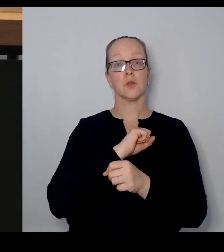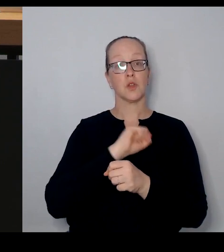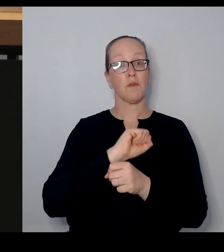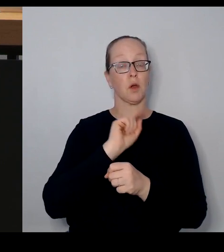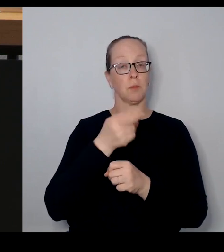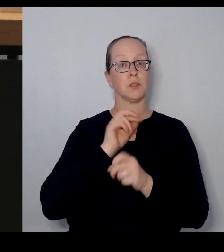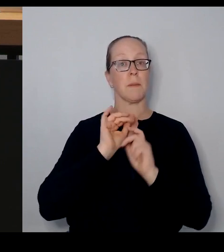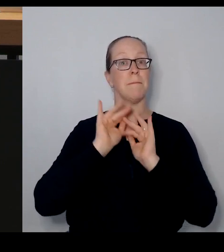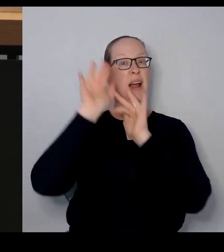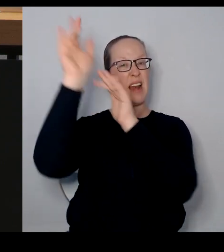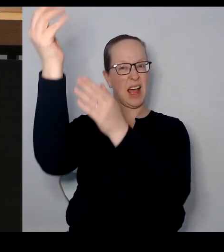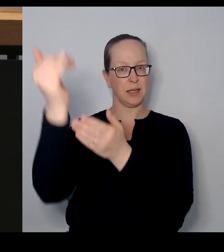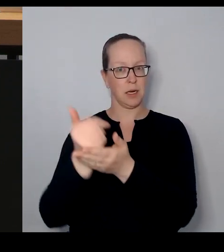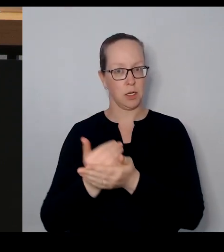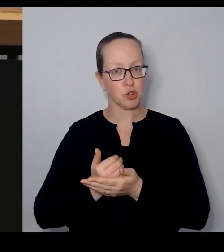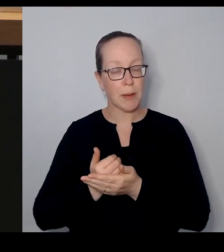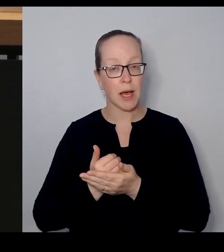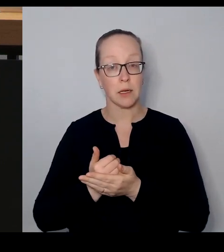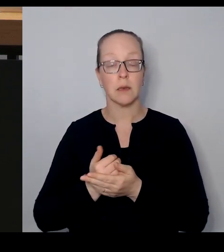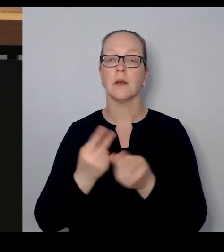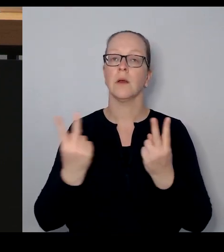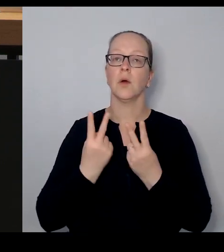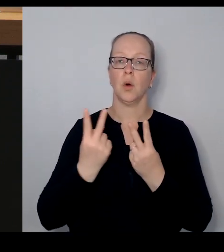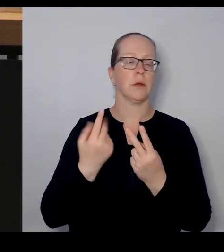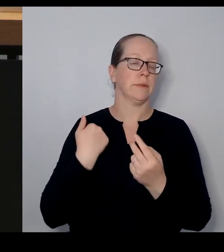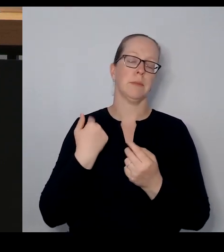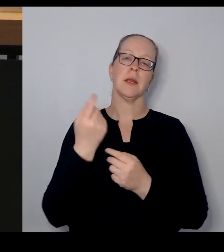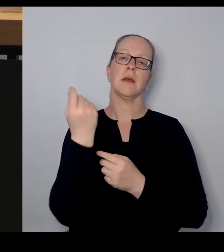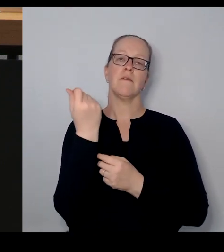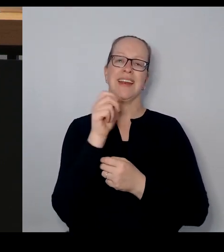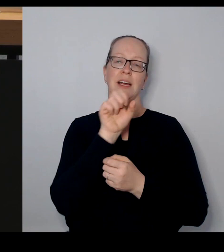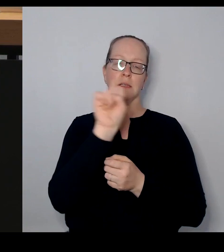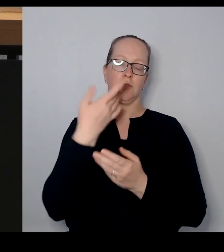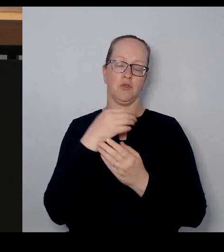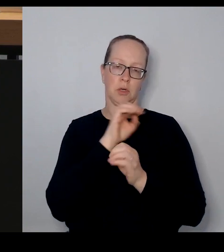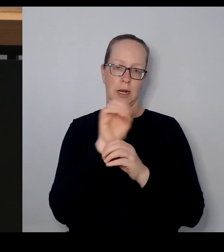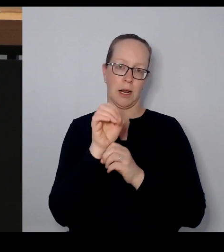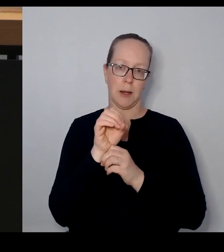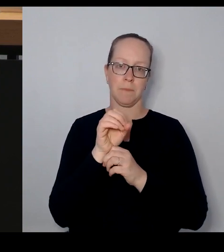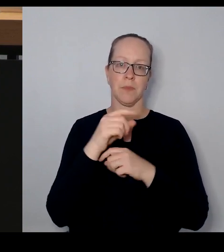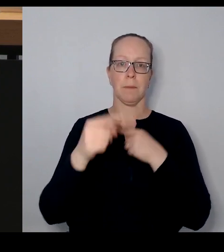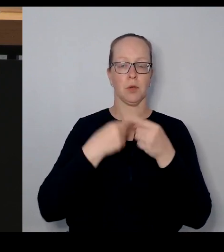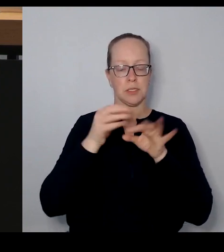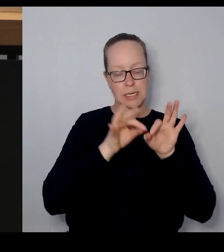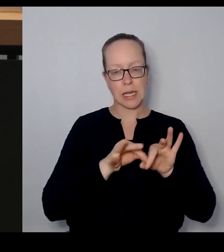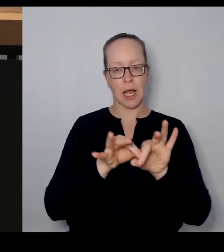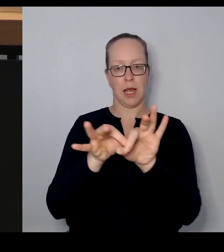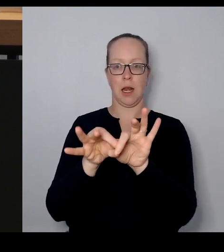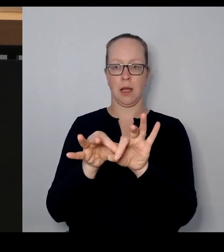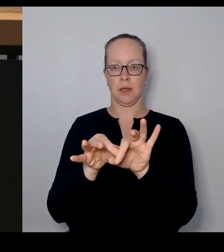der ein Umsteuern auch in der Haushaltspolitik einleitet, die am Ende des Tages auch dazu führt, dass wir wieder in